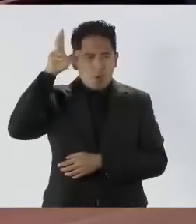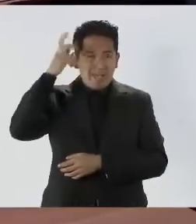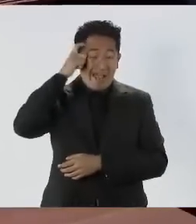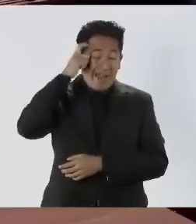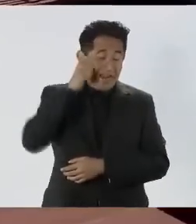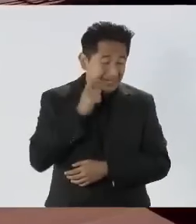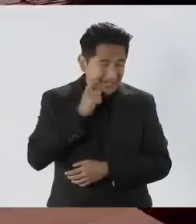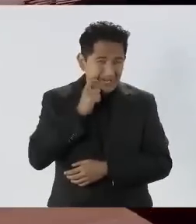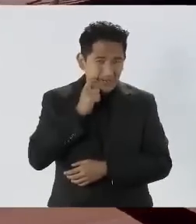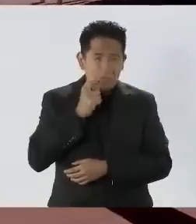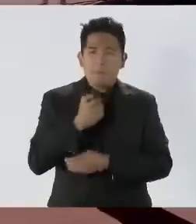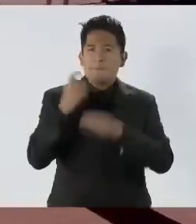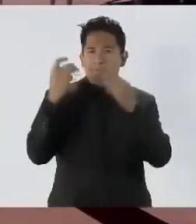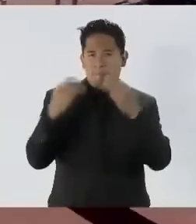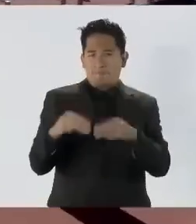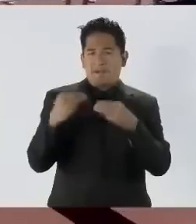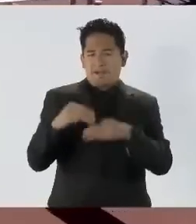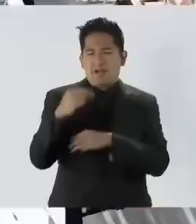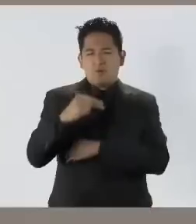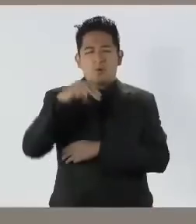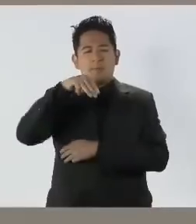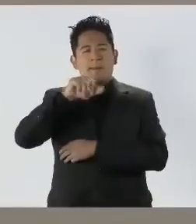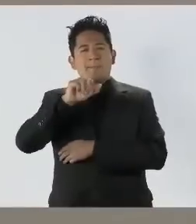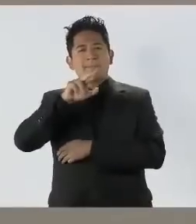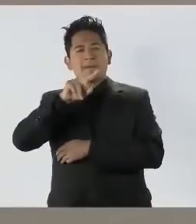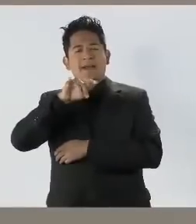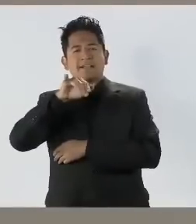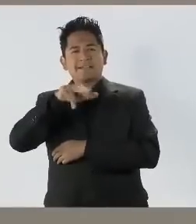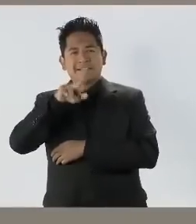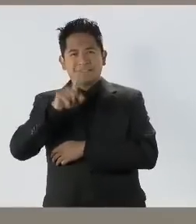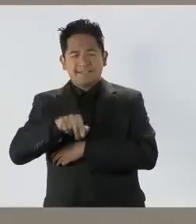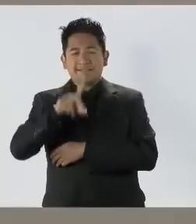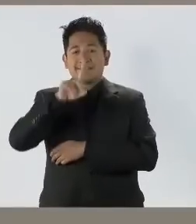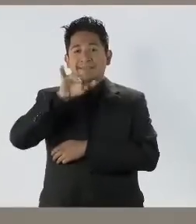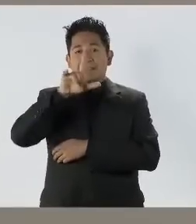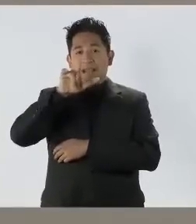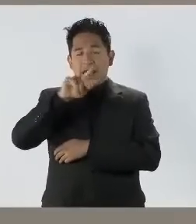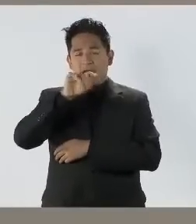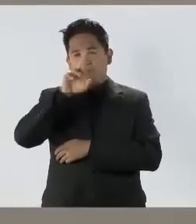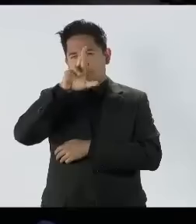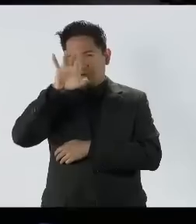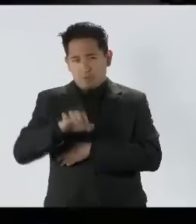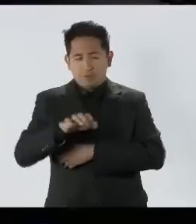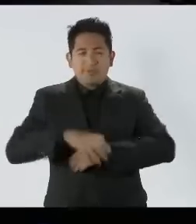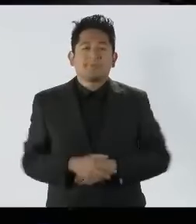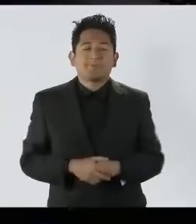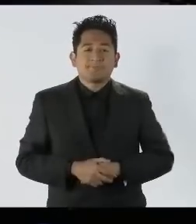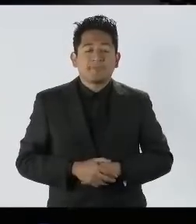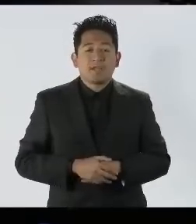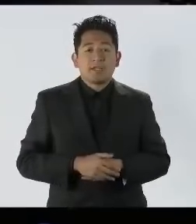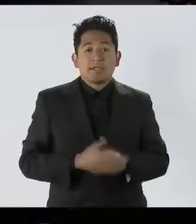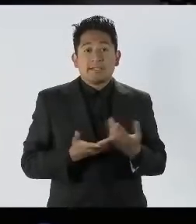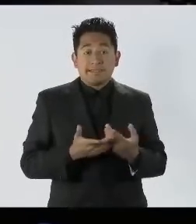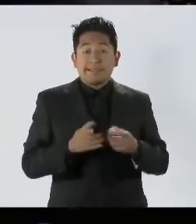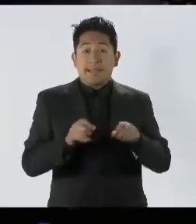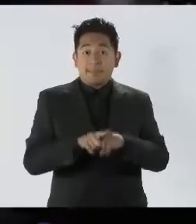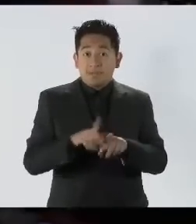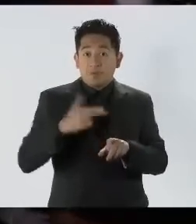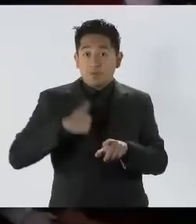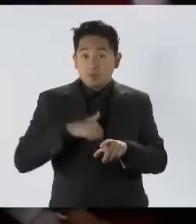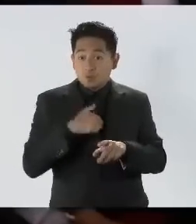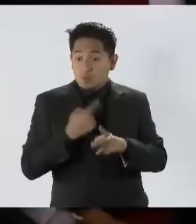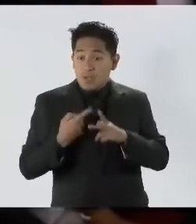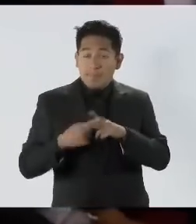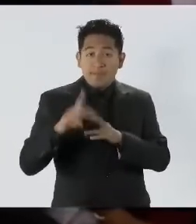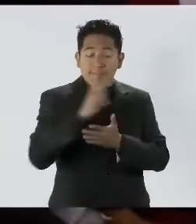más mercados pusimos también en marcha el programa de ingresos ciudadano universal dirigido a las